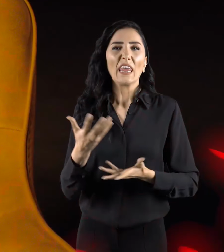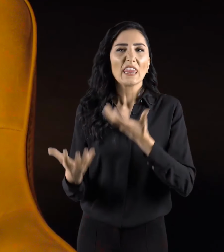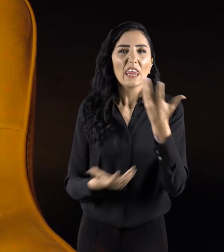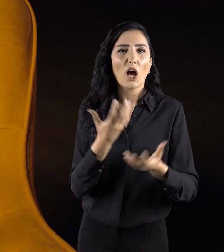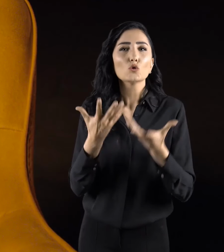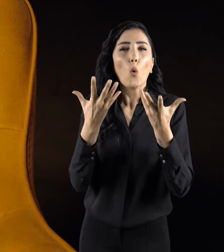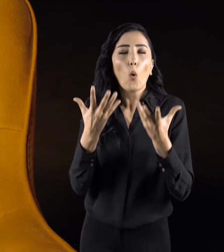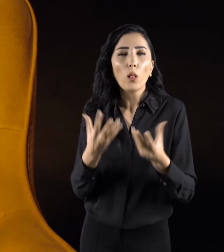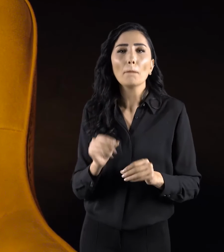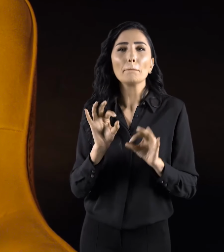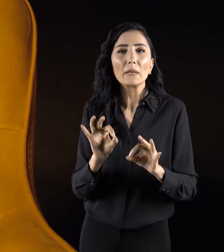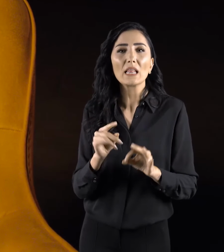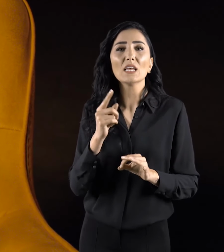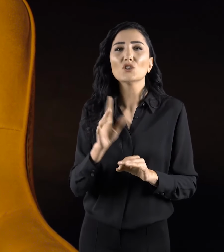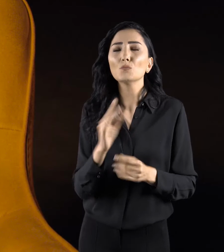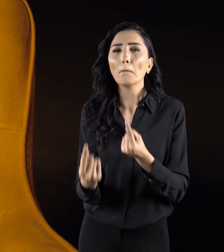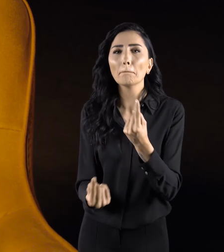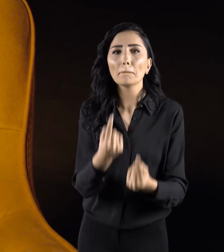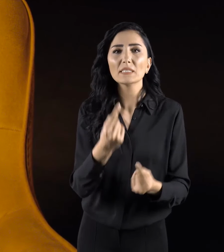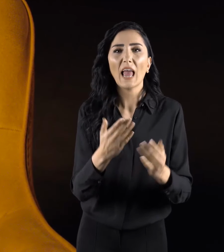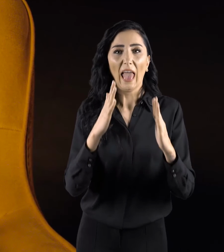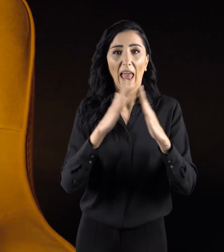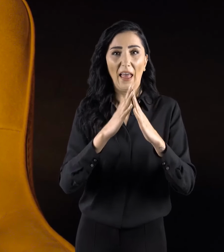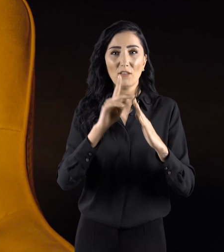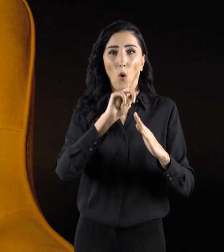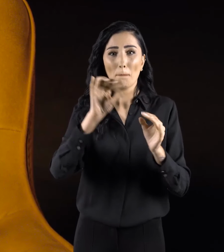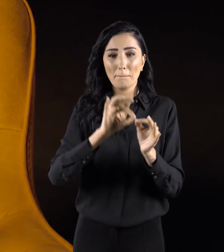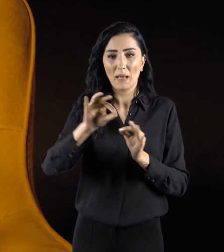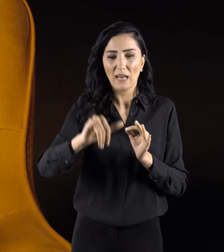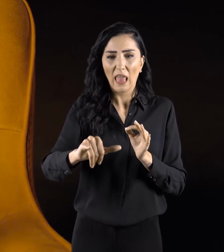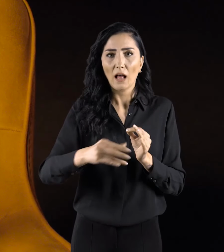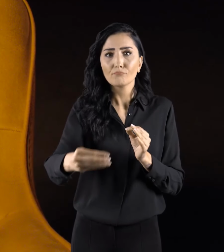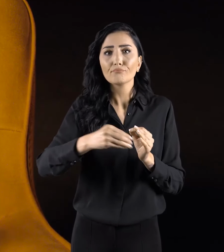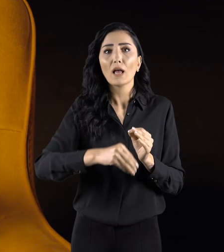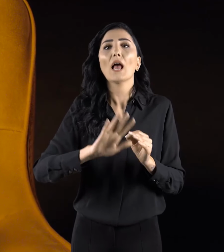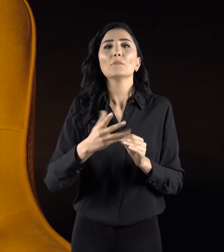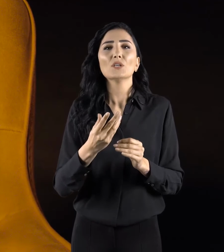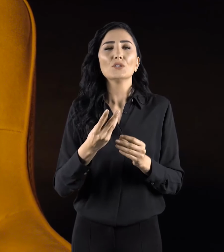Yakıt olabilecek, yanıcı madde olabilecek hiçbir bitkiyi evin on metre